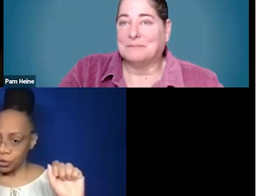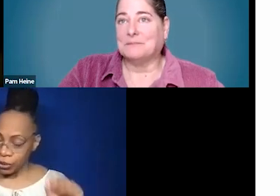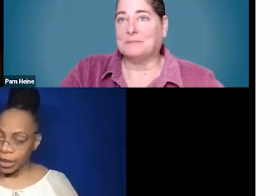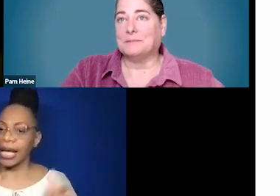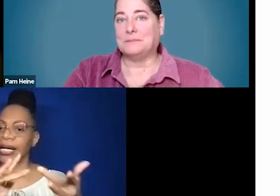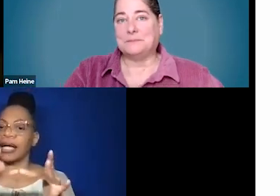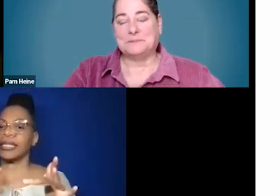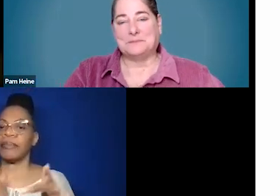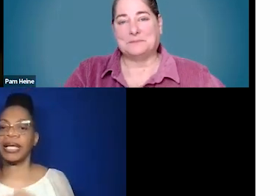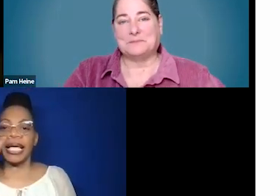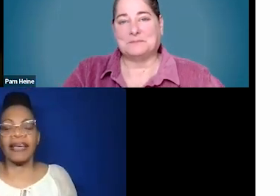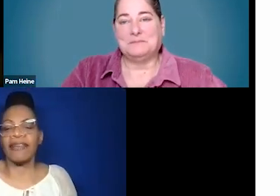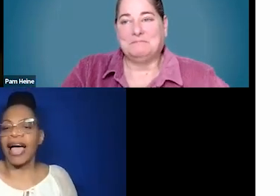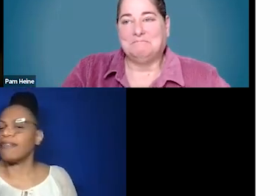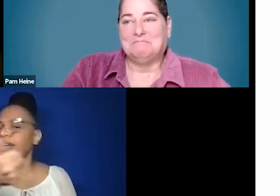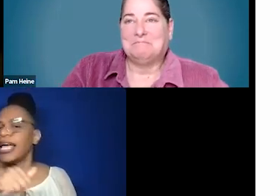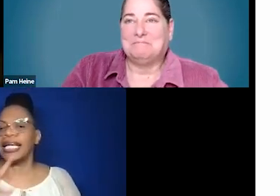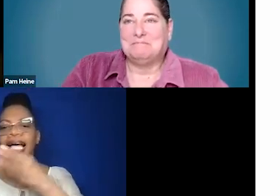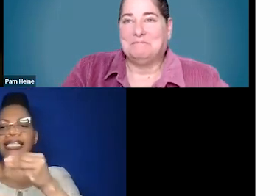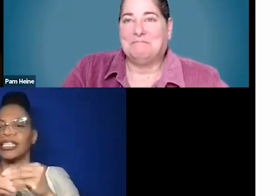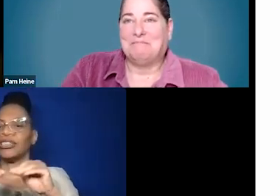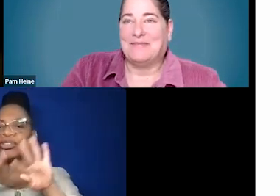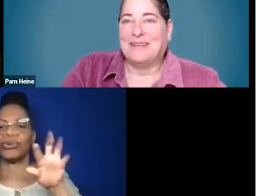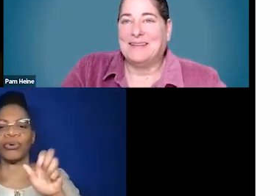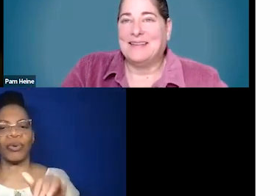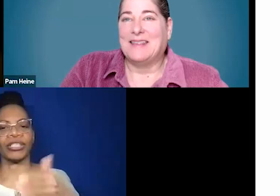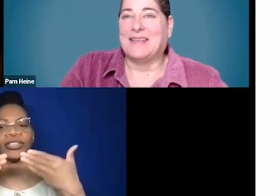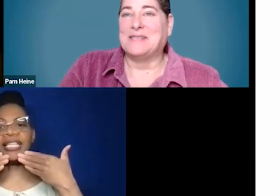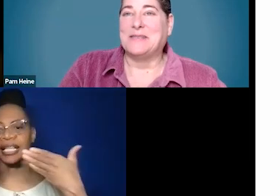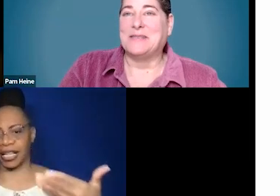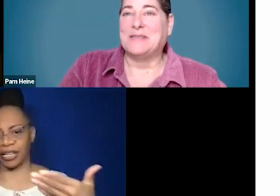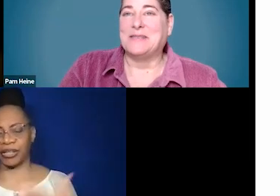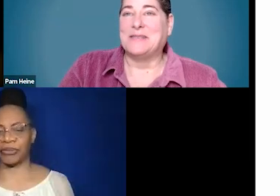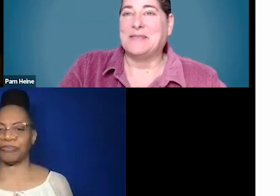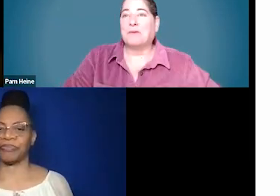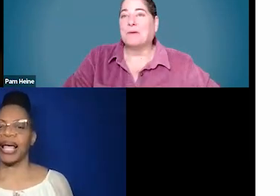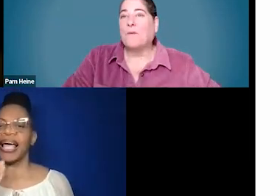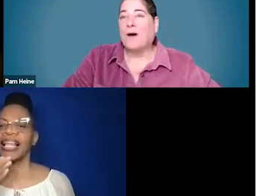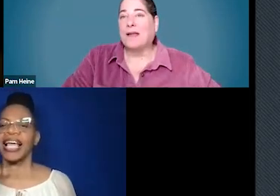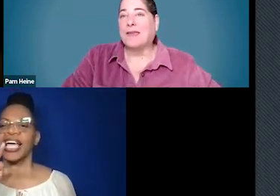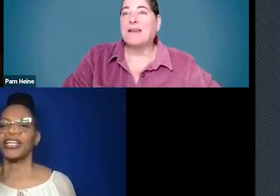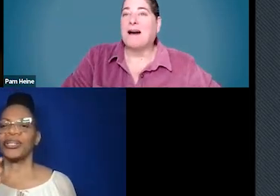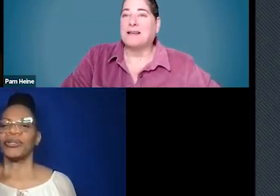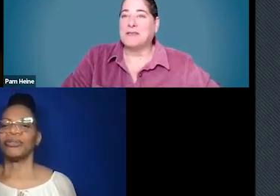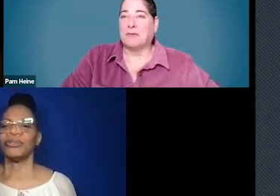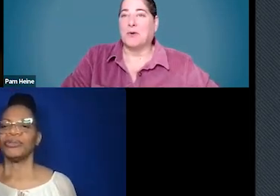alguna pregunta adicional. Muchas gracias. Gracias, Zuzanna, por guiarnos